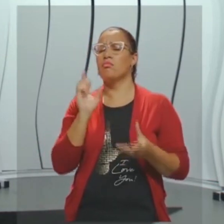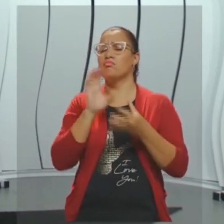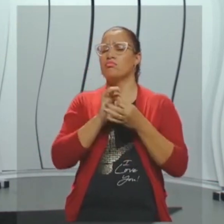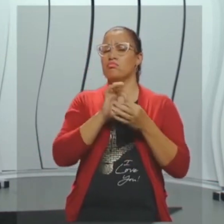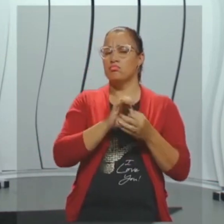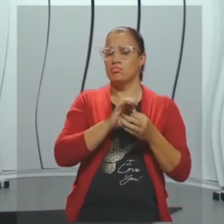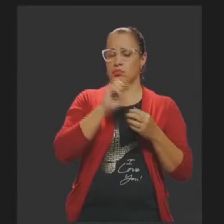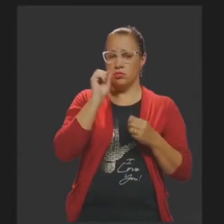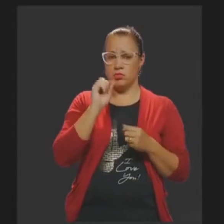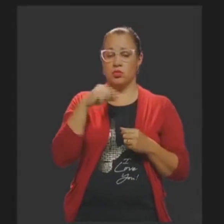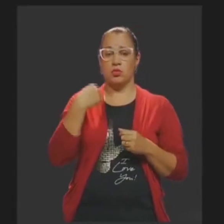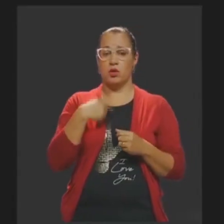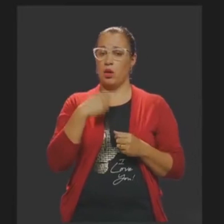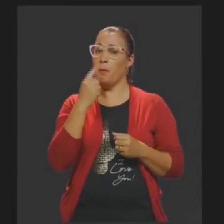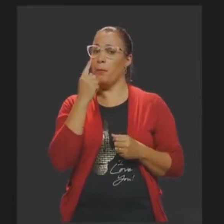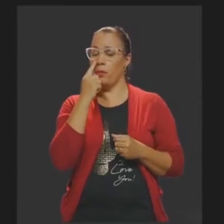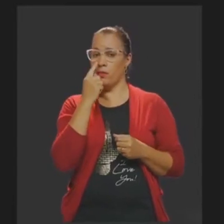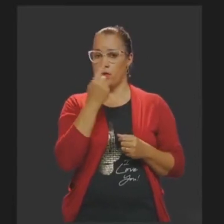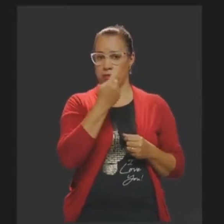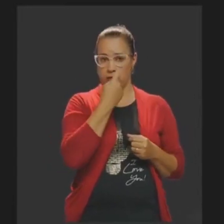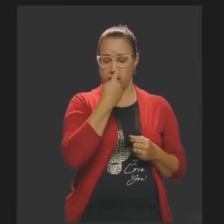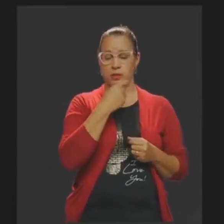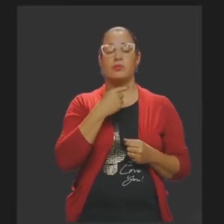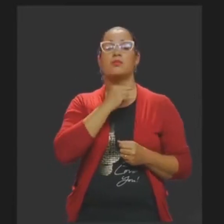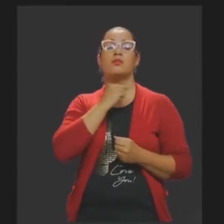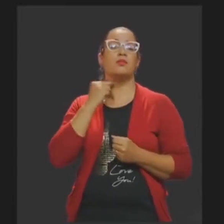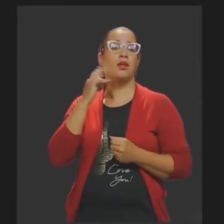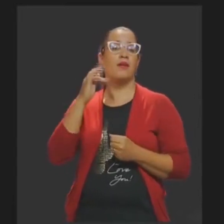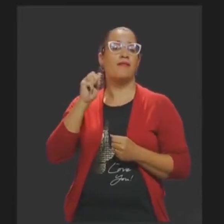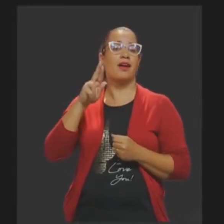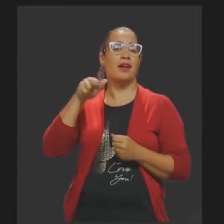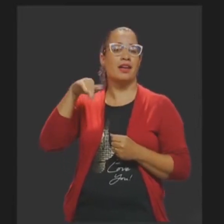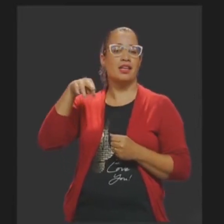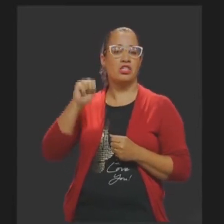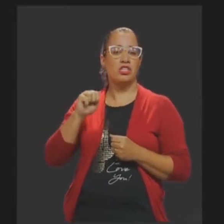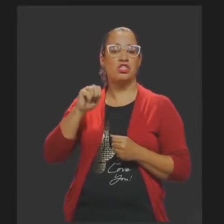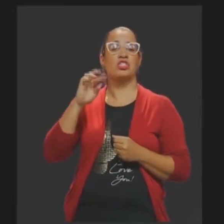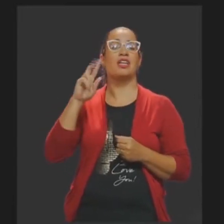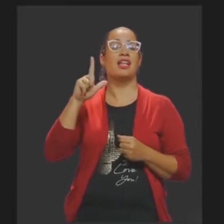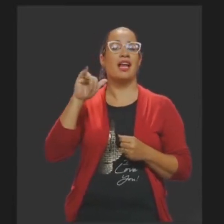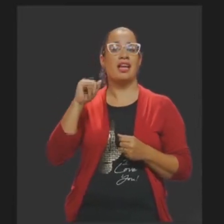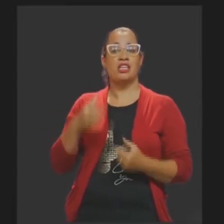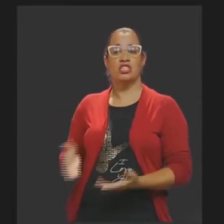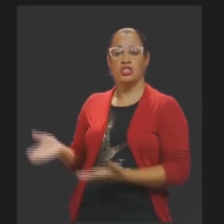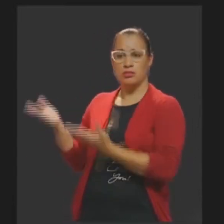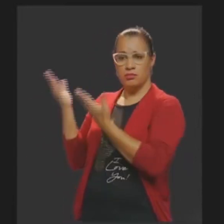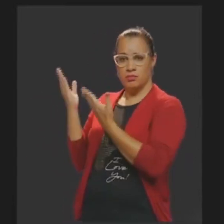fossas nasais, faringe, laringe, traqueia, brônquios,